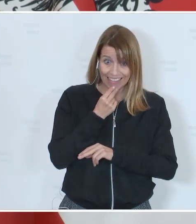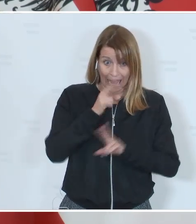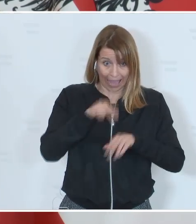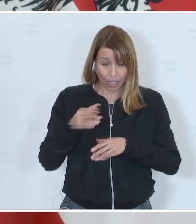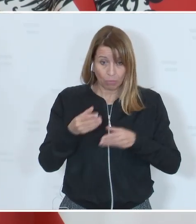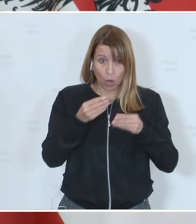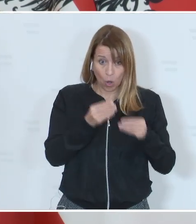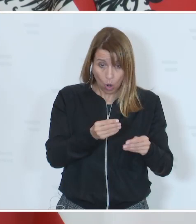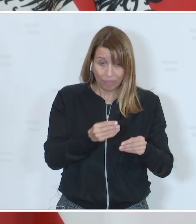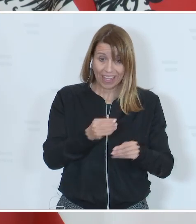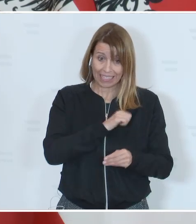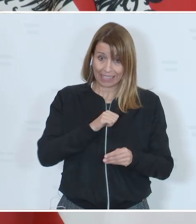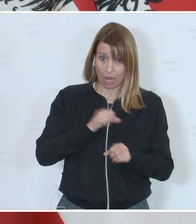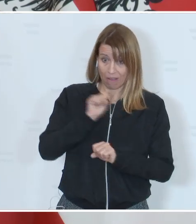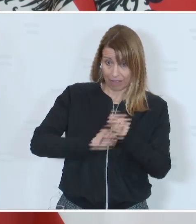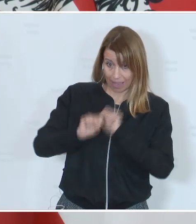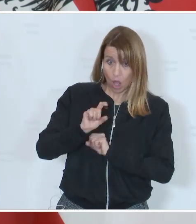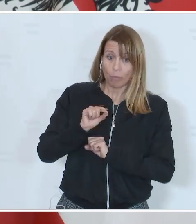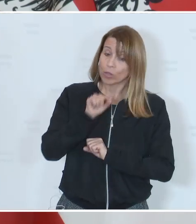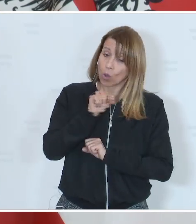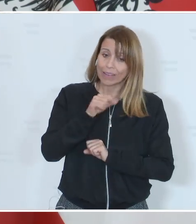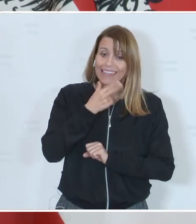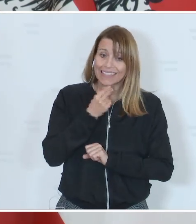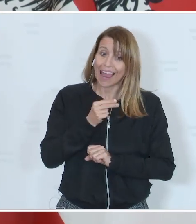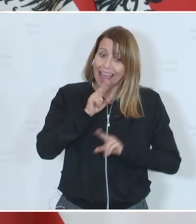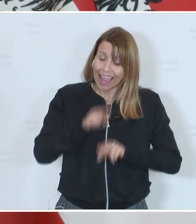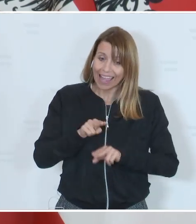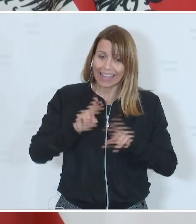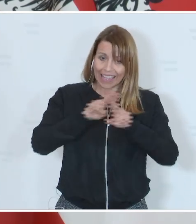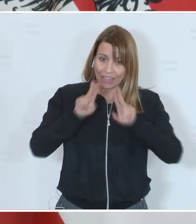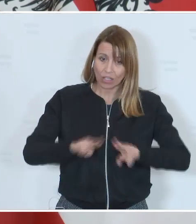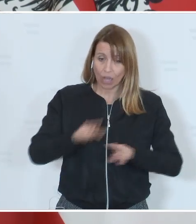auch das Recht, entsprechend dem internationalen Völkerrecht, auch die Hamas-Terrororganisation zu